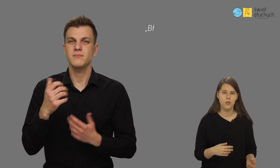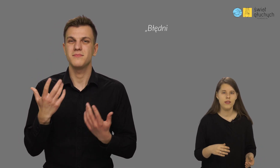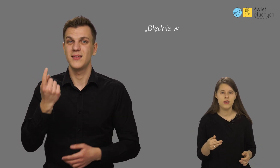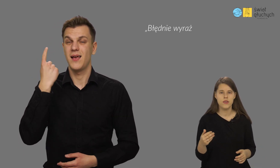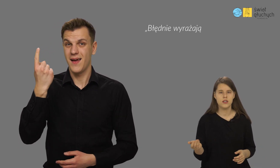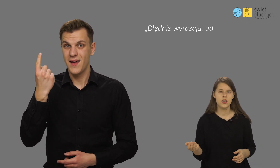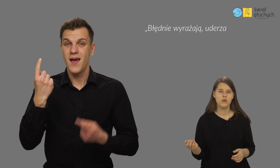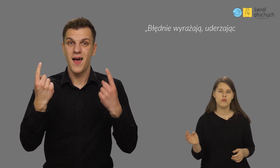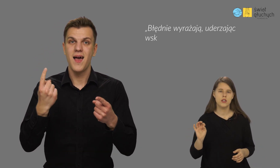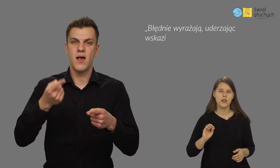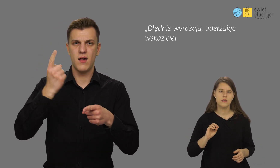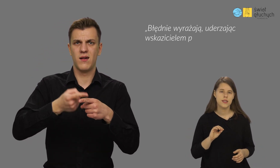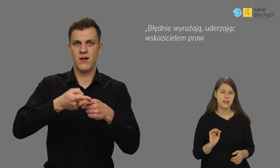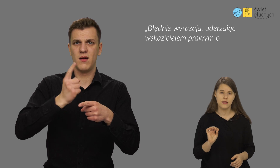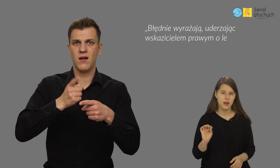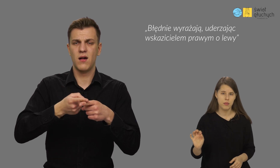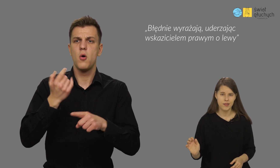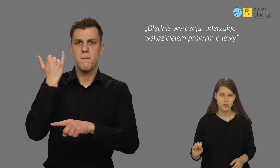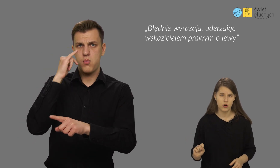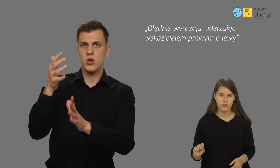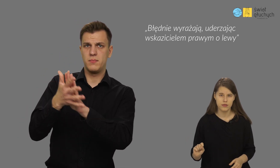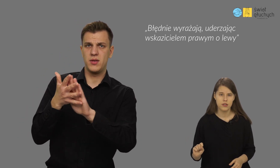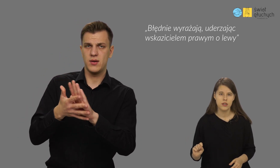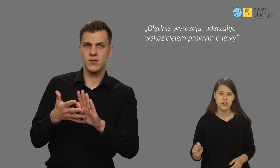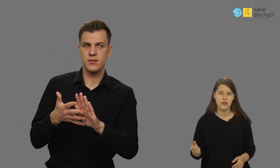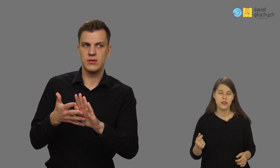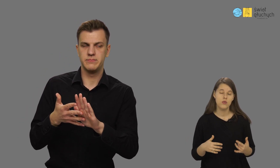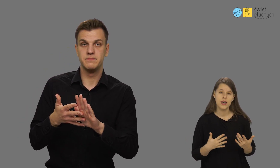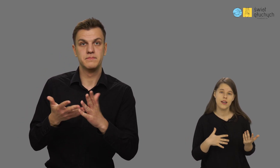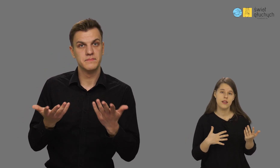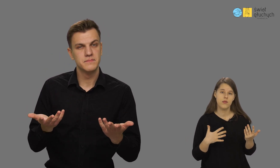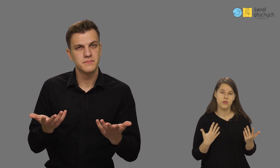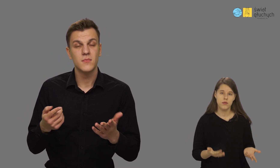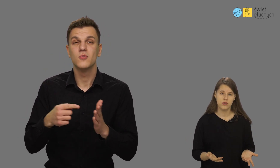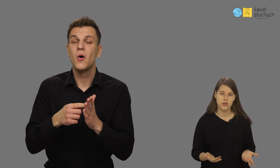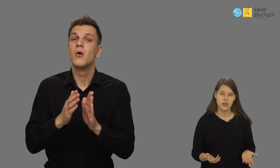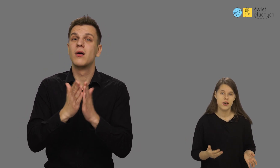„Błędnie wyrażają, uderzając wskazicielem prawym o lewy”. Nie ulega jednak wątpliwości,